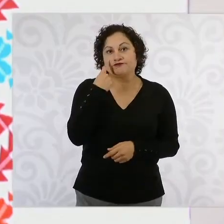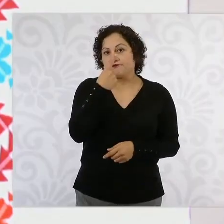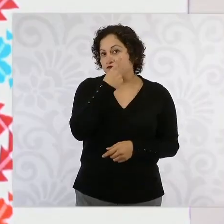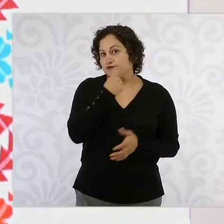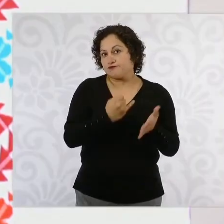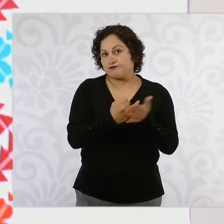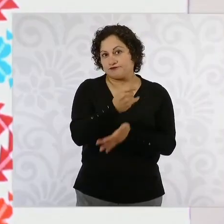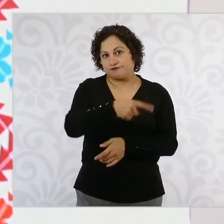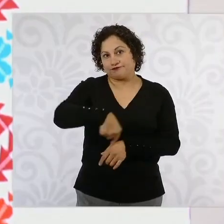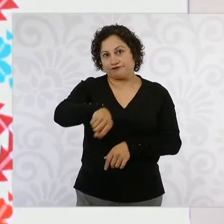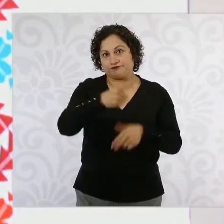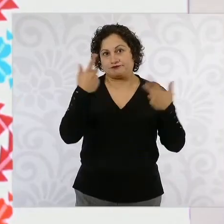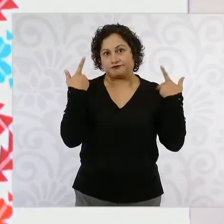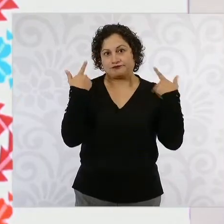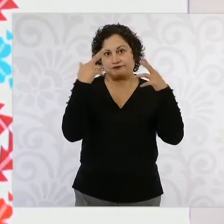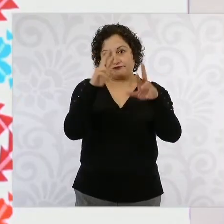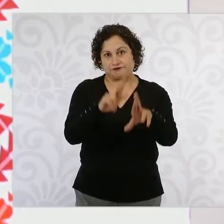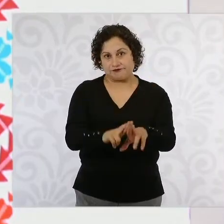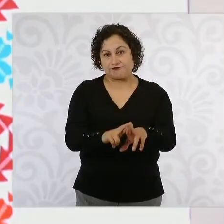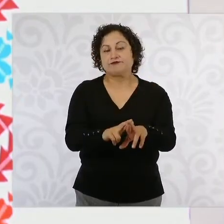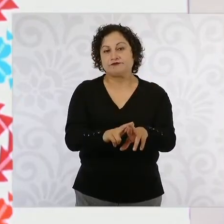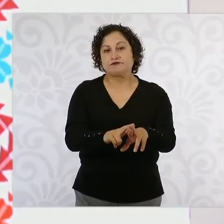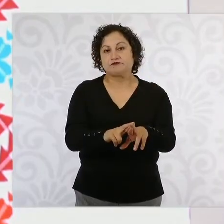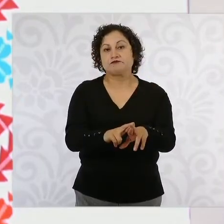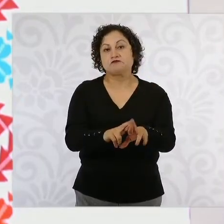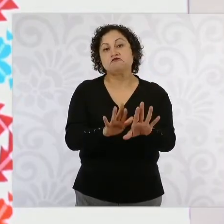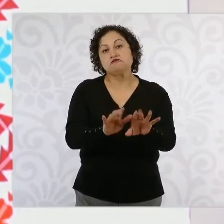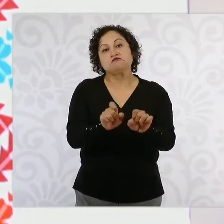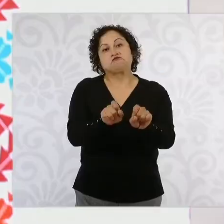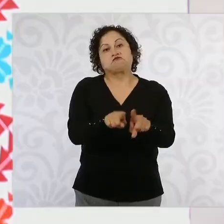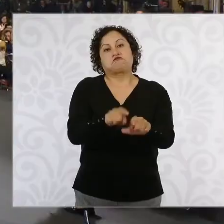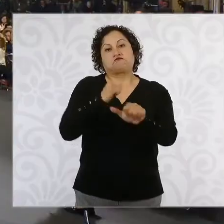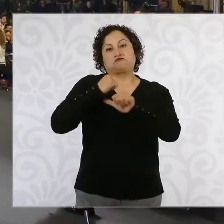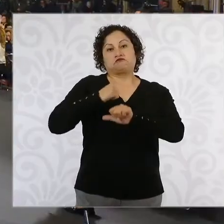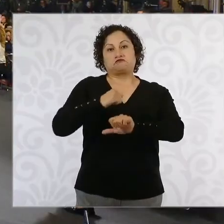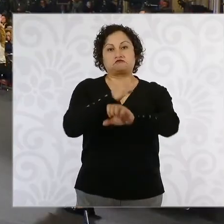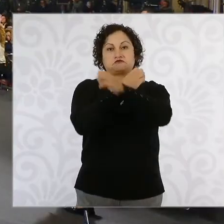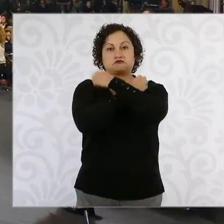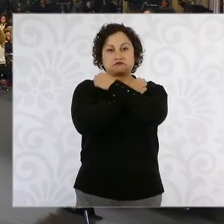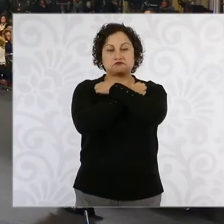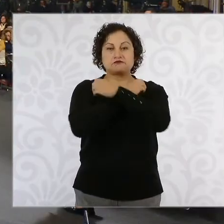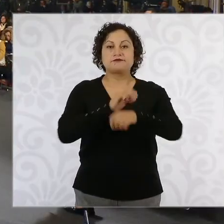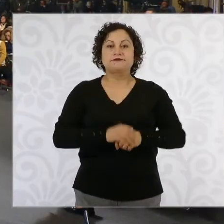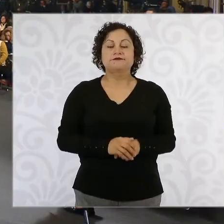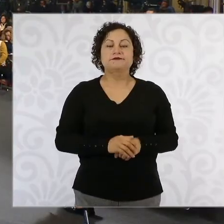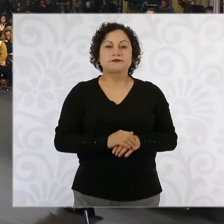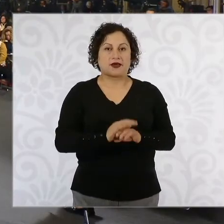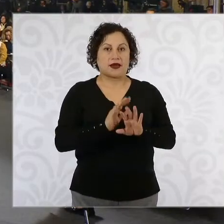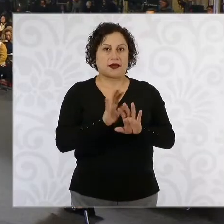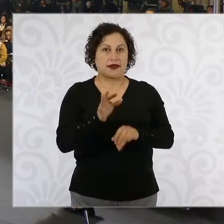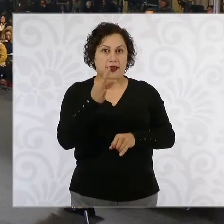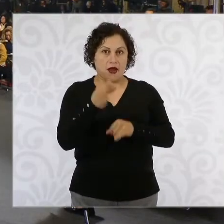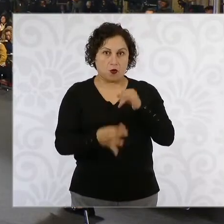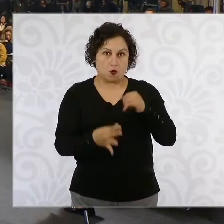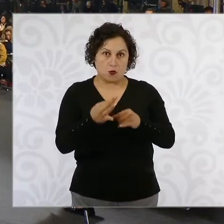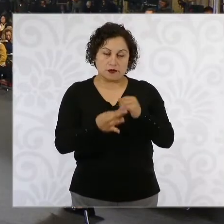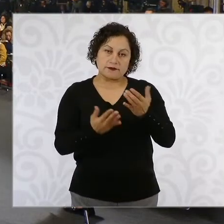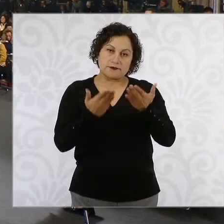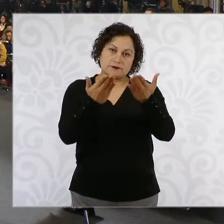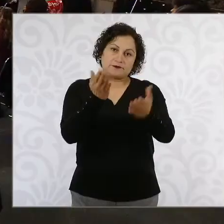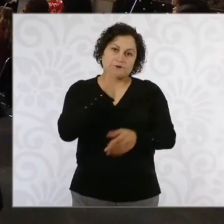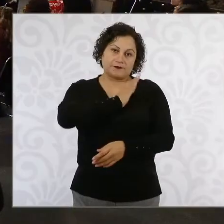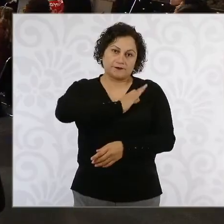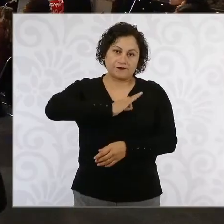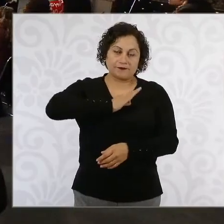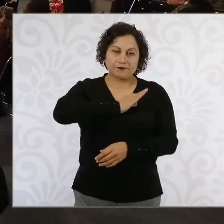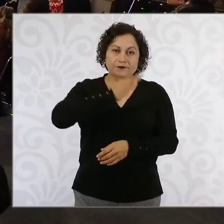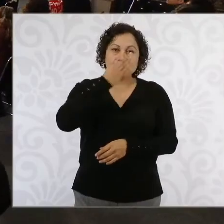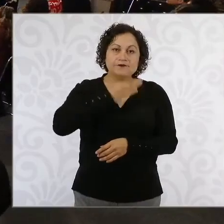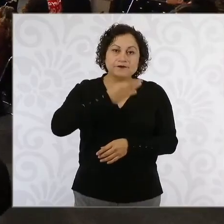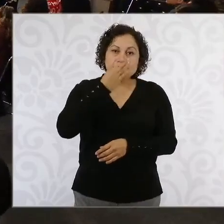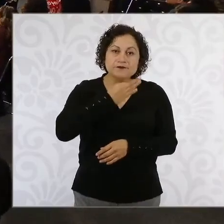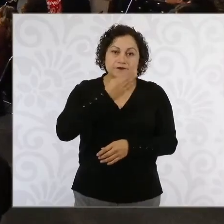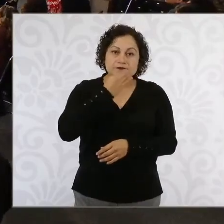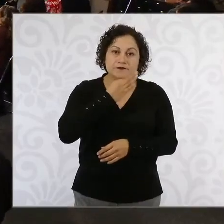maestros y en todo caso las autoridades educativas último eh felices fiestas y cuál es su mensaje al